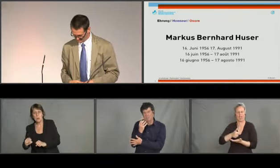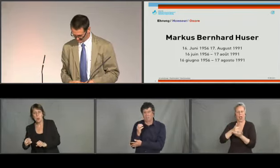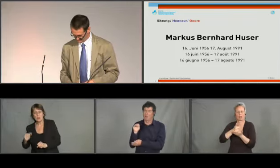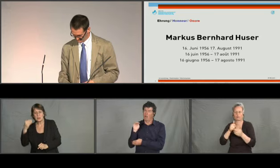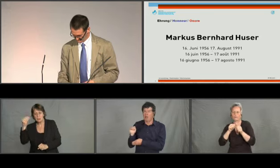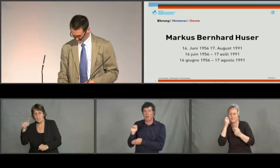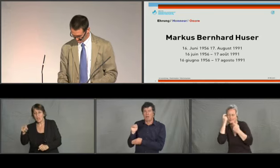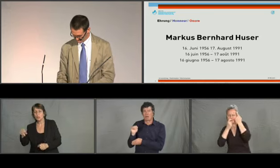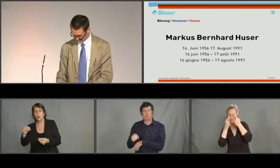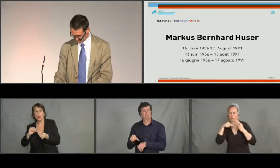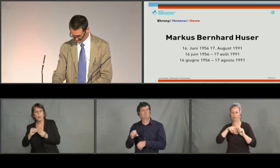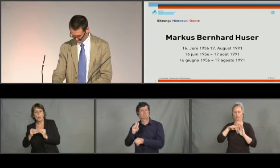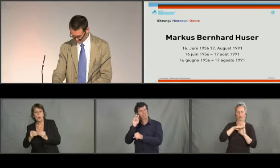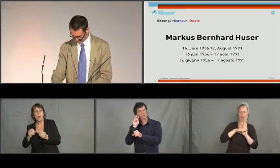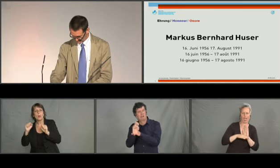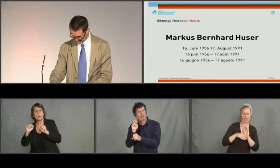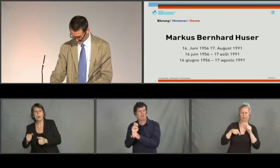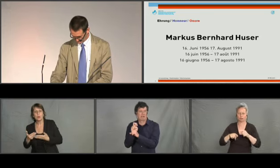welche Rechte er für sie beanspruchen könnte.